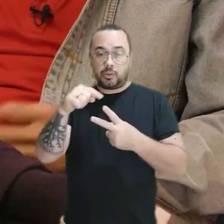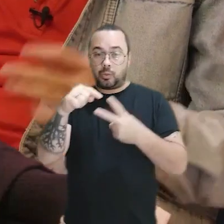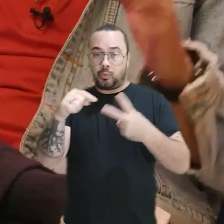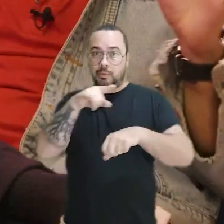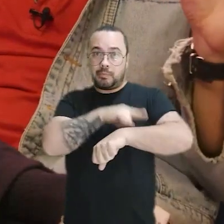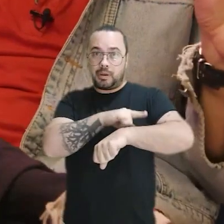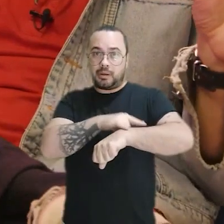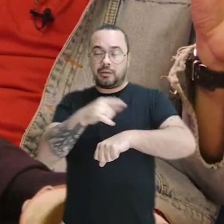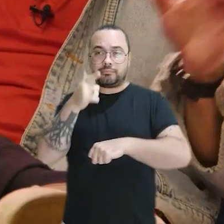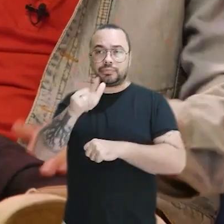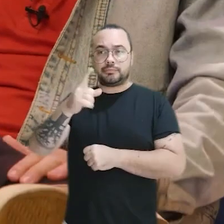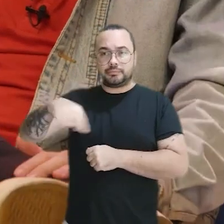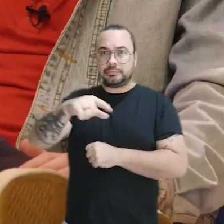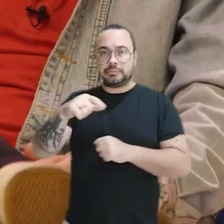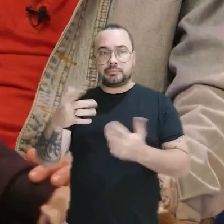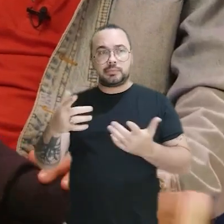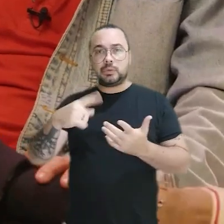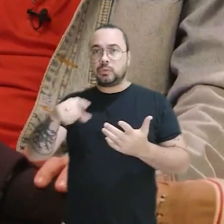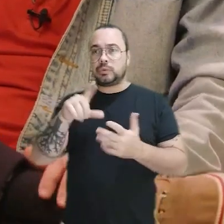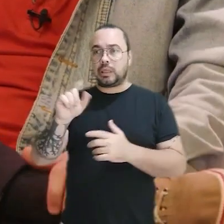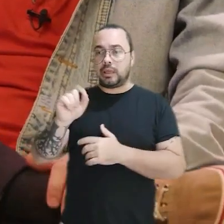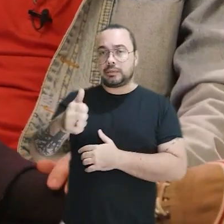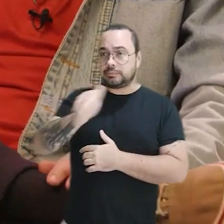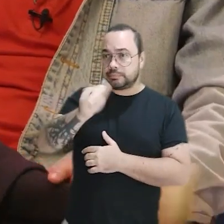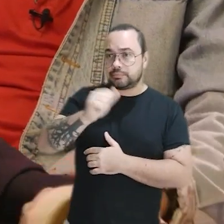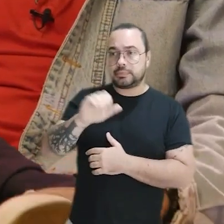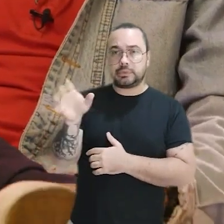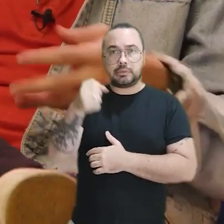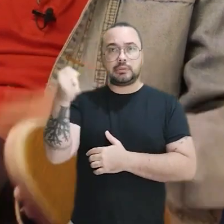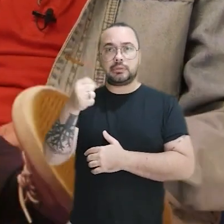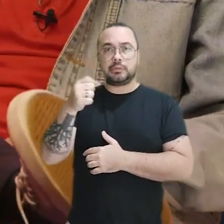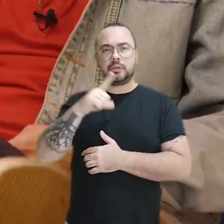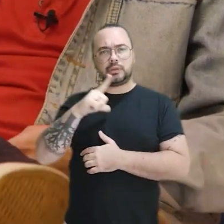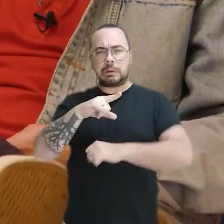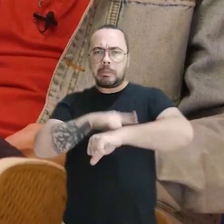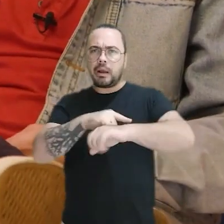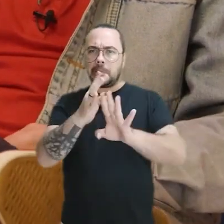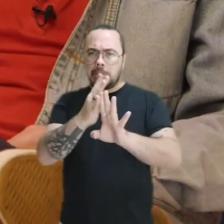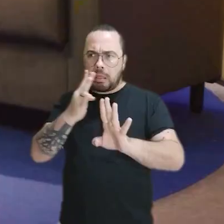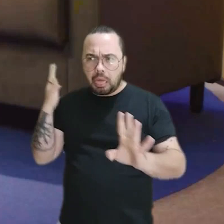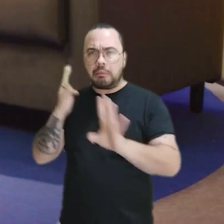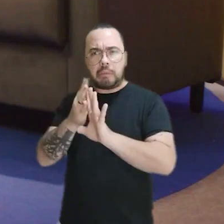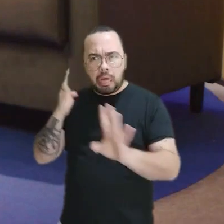as pessoas naquelas... E, de repente, todo mundo toma dez cervejas, tinha fila no banheiro toda hora. Então, o conteúdo